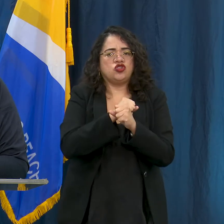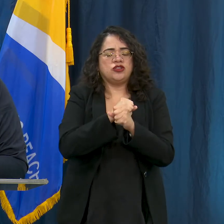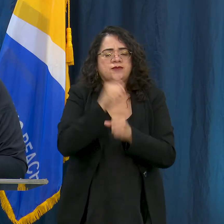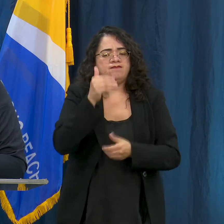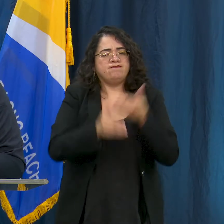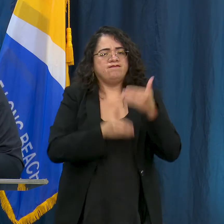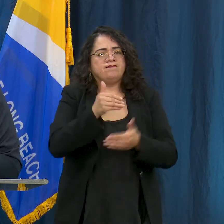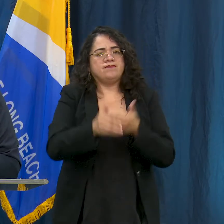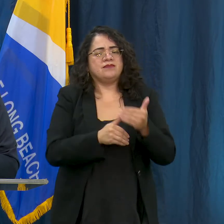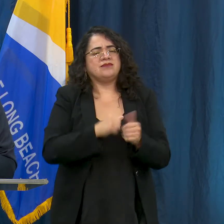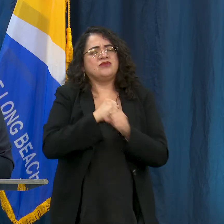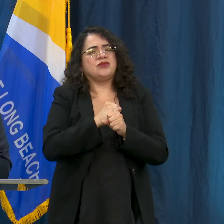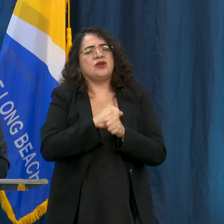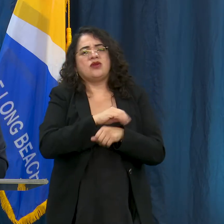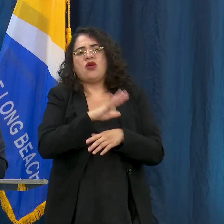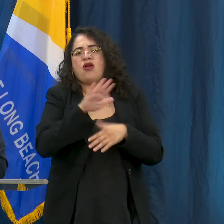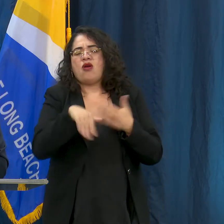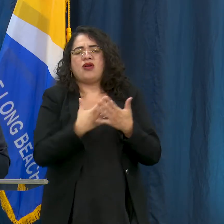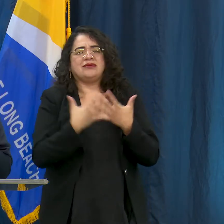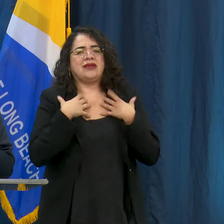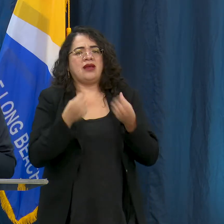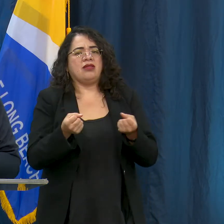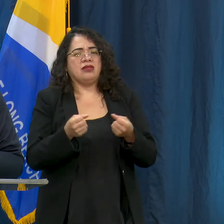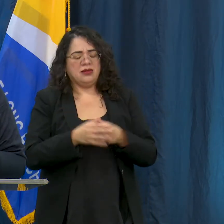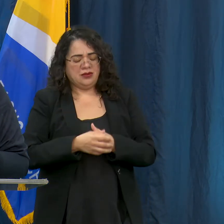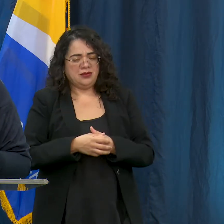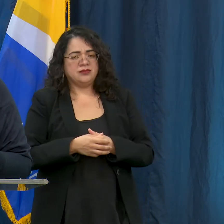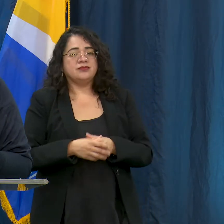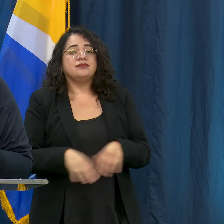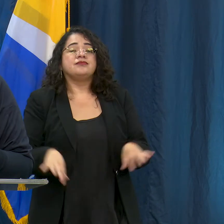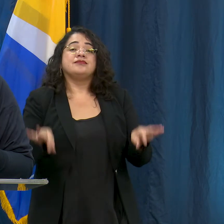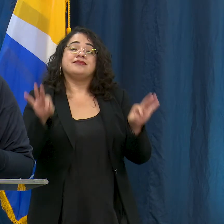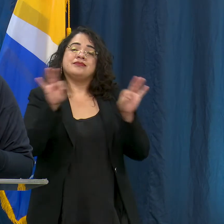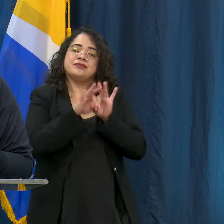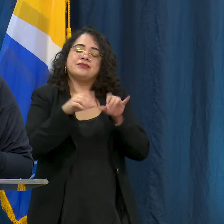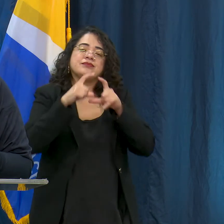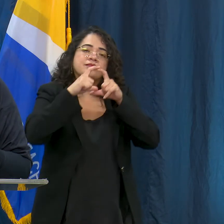salud de todos incluyen doe seguir usando sus cobertura espera la cara y